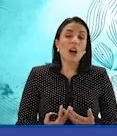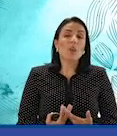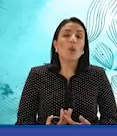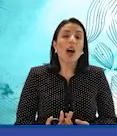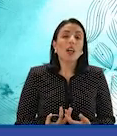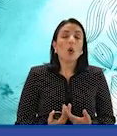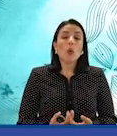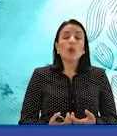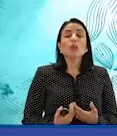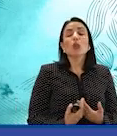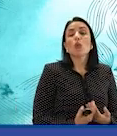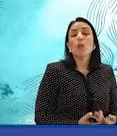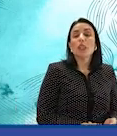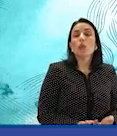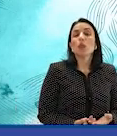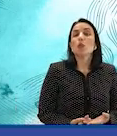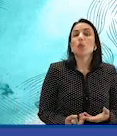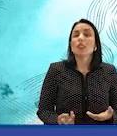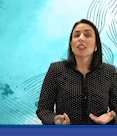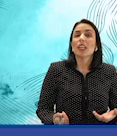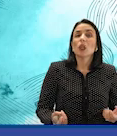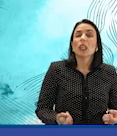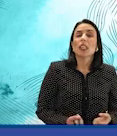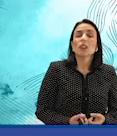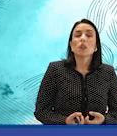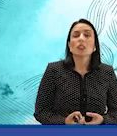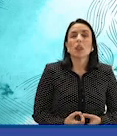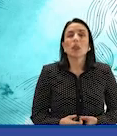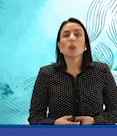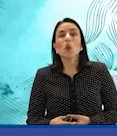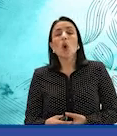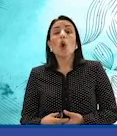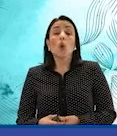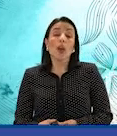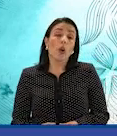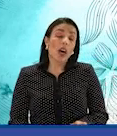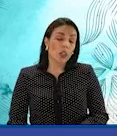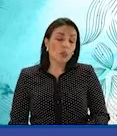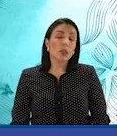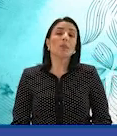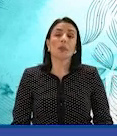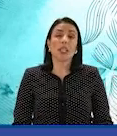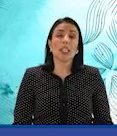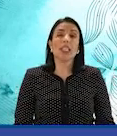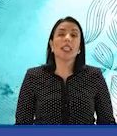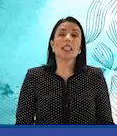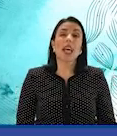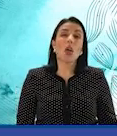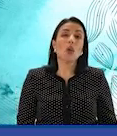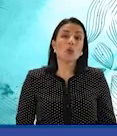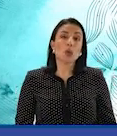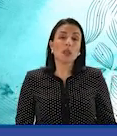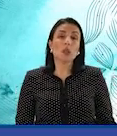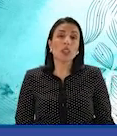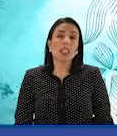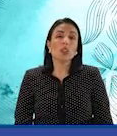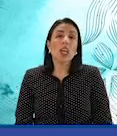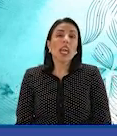aprobar un documento presupuestario en esos términos. Luego, algo muy importante y que se ha dado en los últimos años